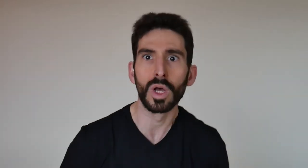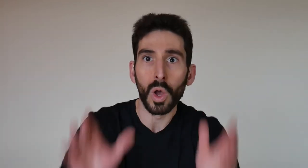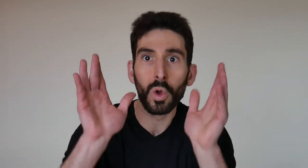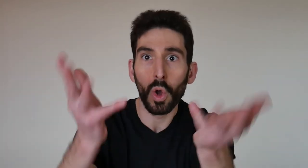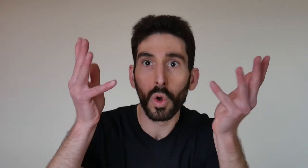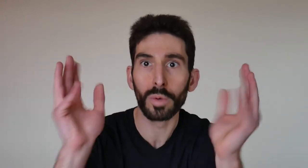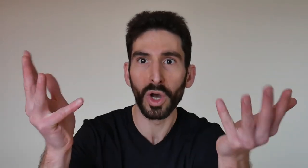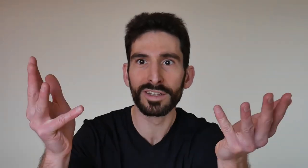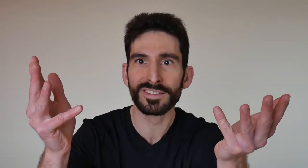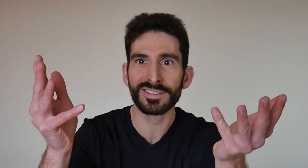Comment ?